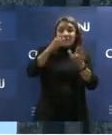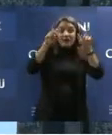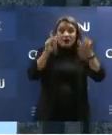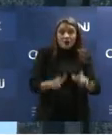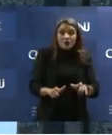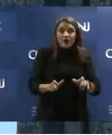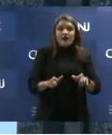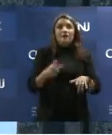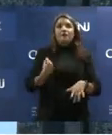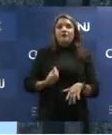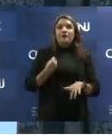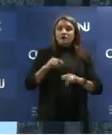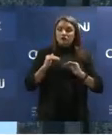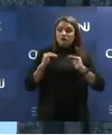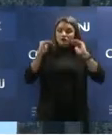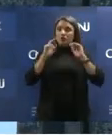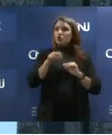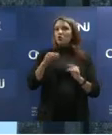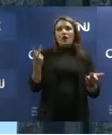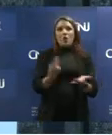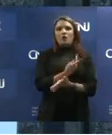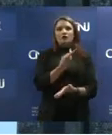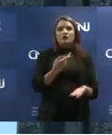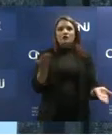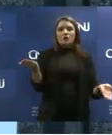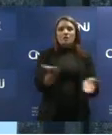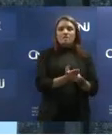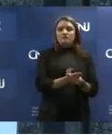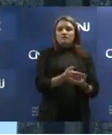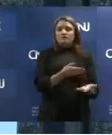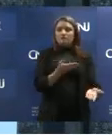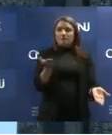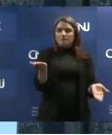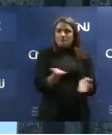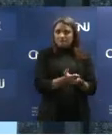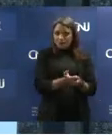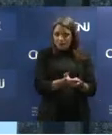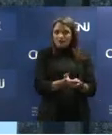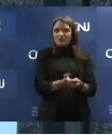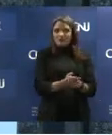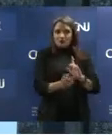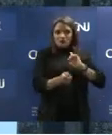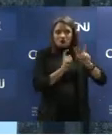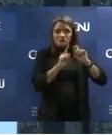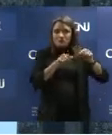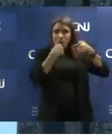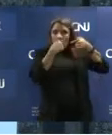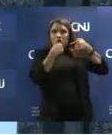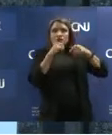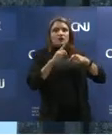e nunca sofri com alguma pernada no purgatório. Eu sei como que as pessoas se sentem quando elas sofrem